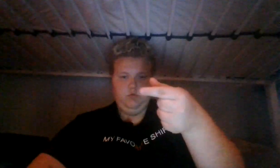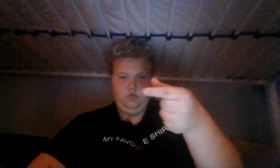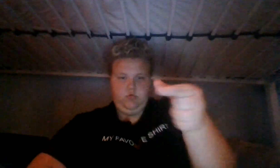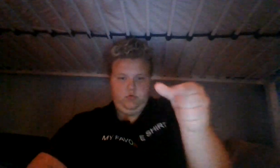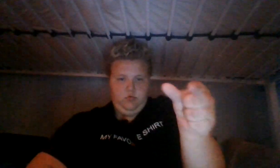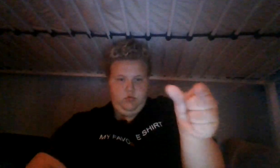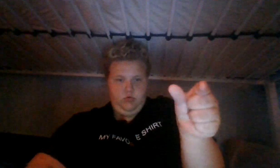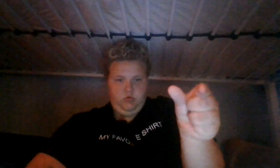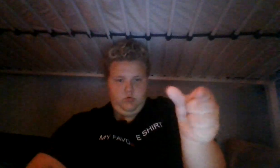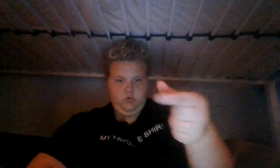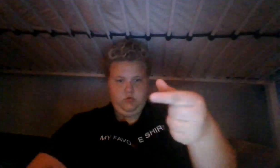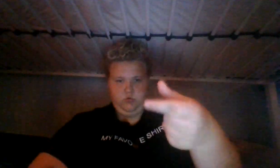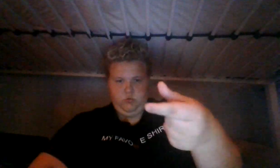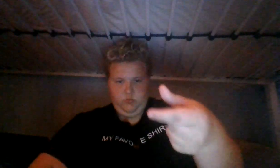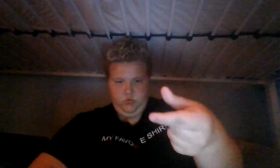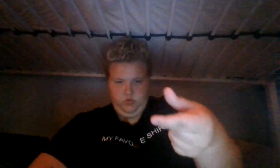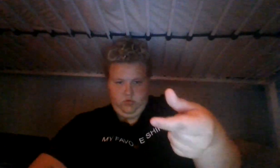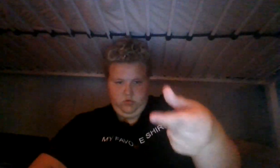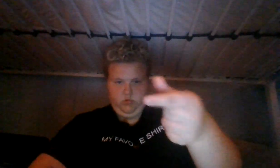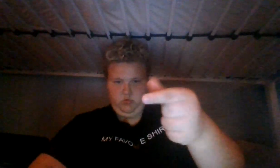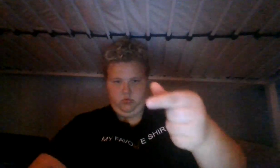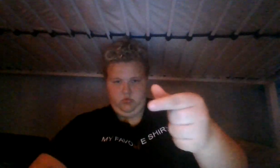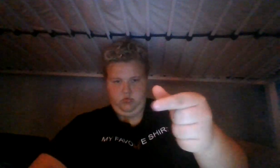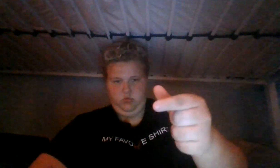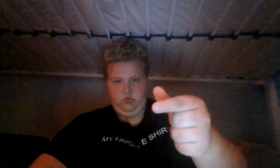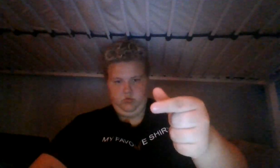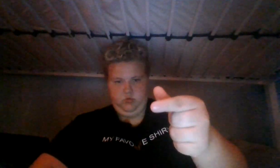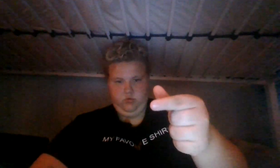G